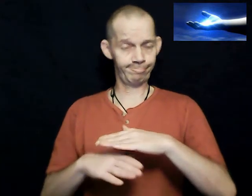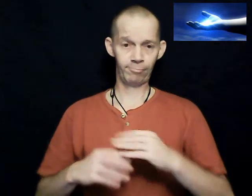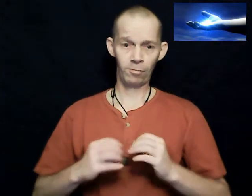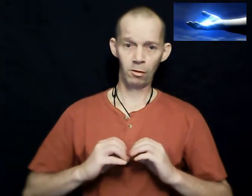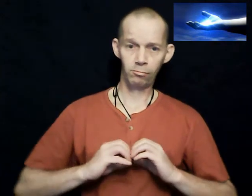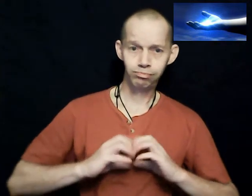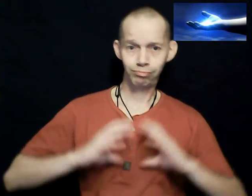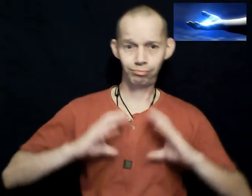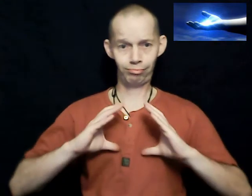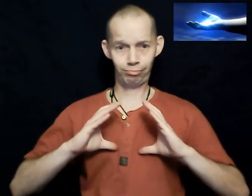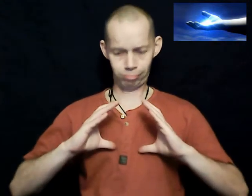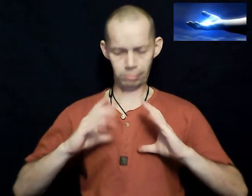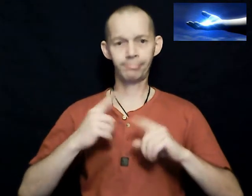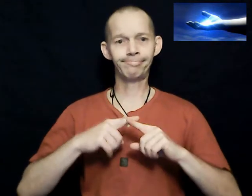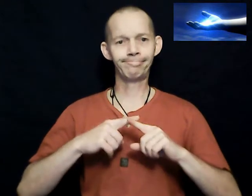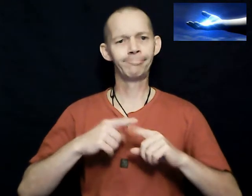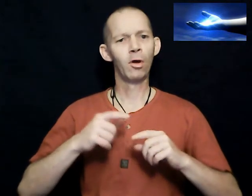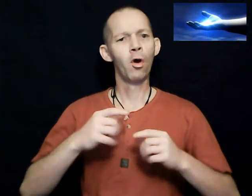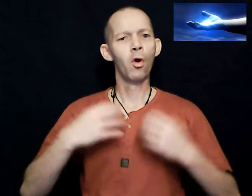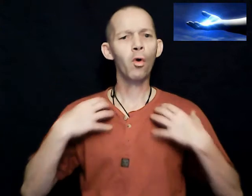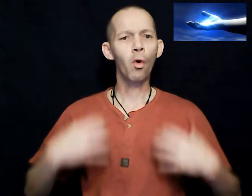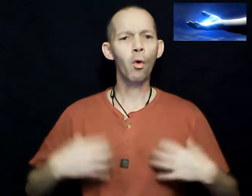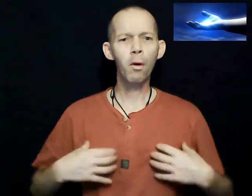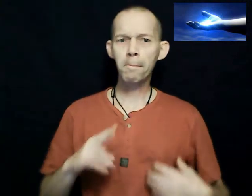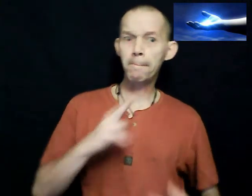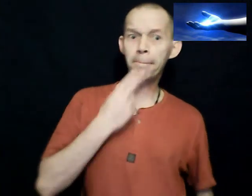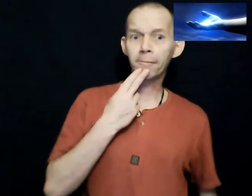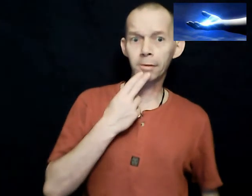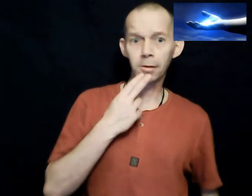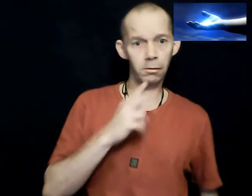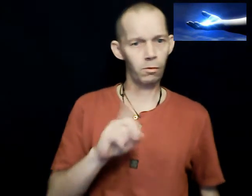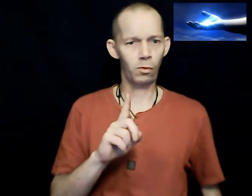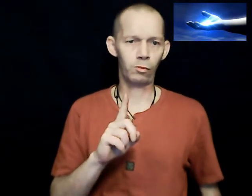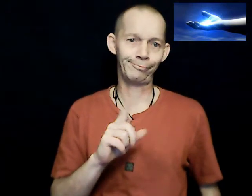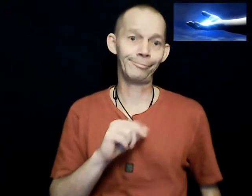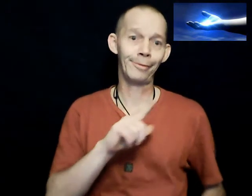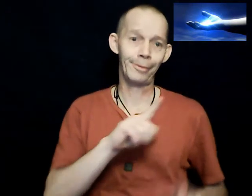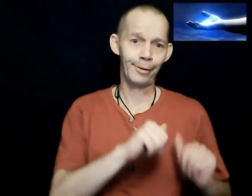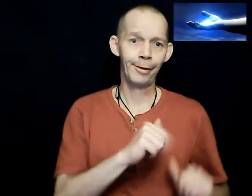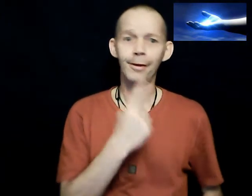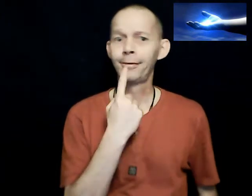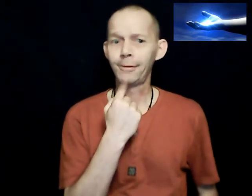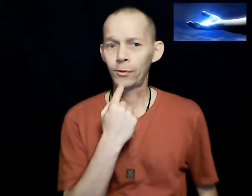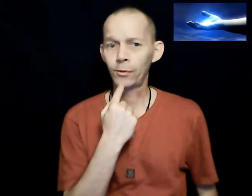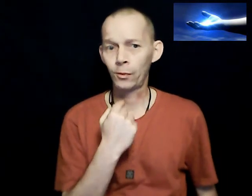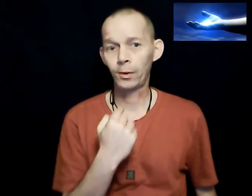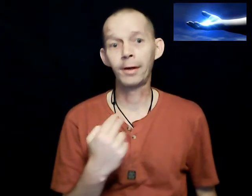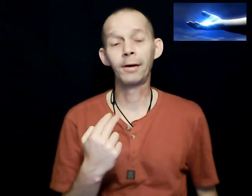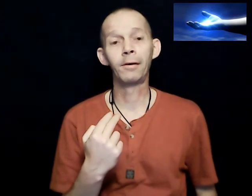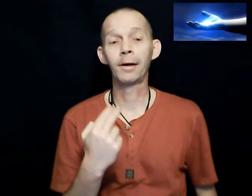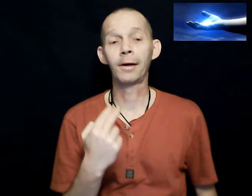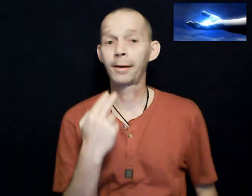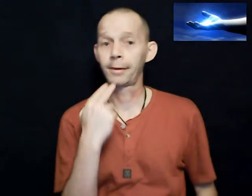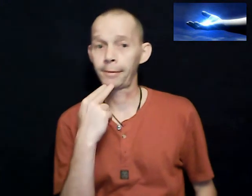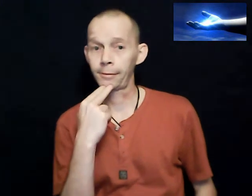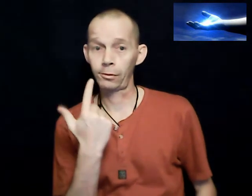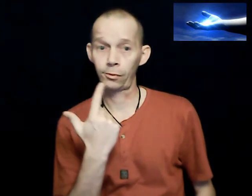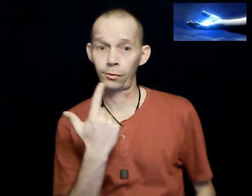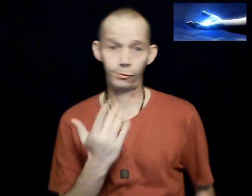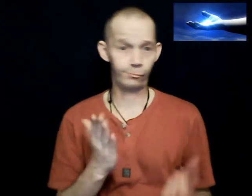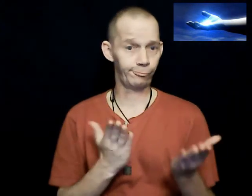il est à la base de constitution, ce n'est pas un corps parfait, il a des qualités et défauts.